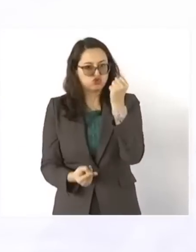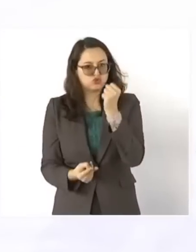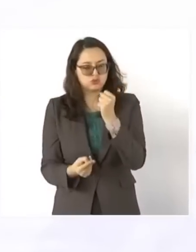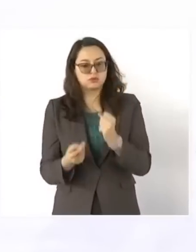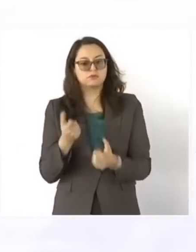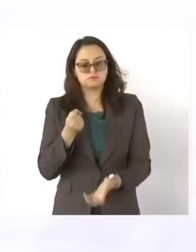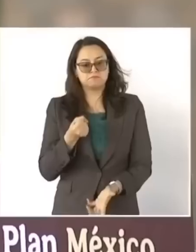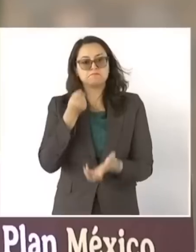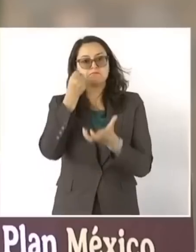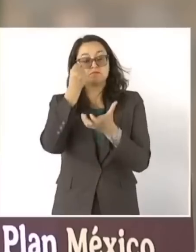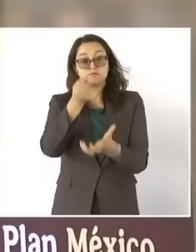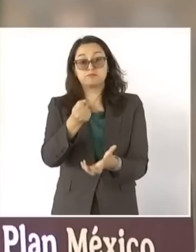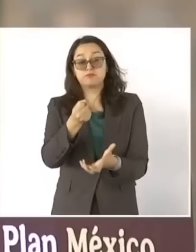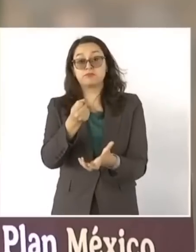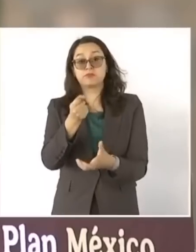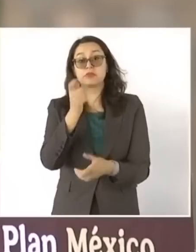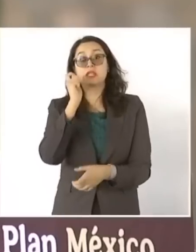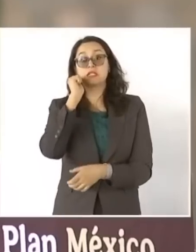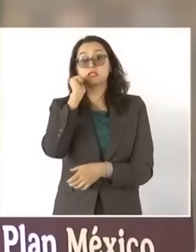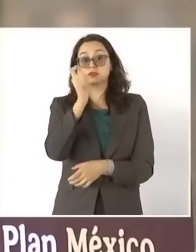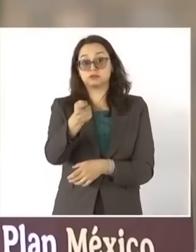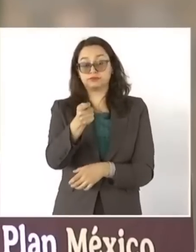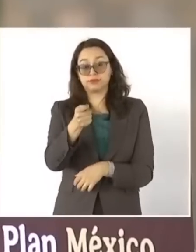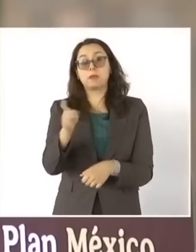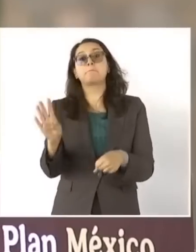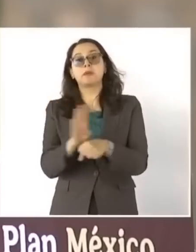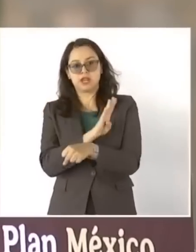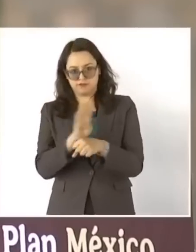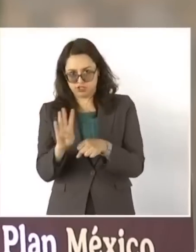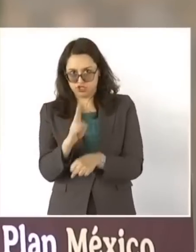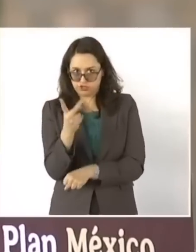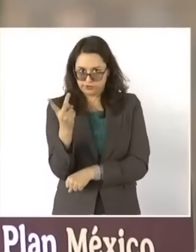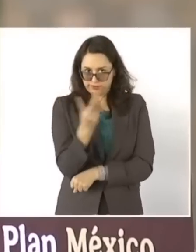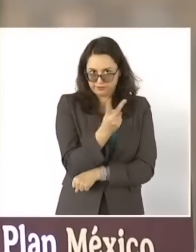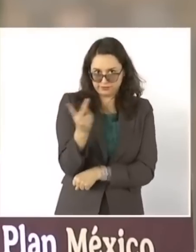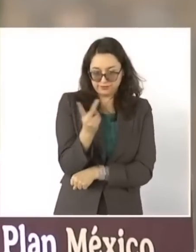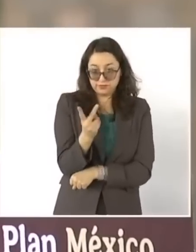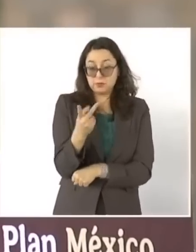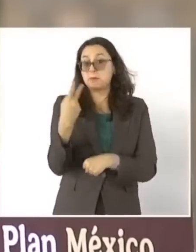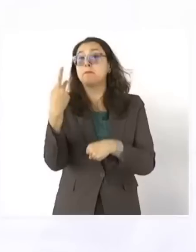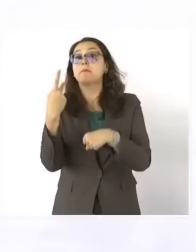compartan riesgos y se comparta también los beneficios que nos permita también aumentar